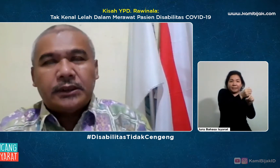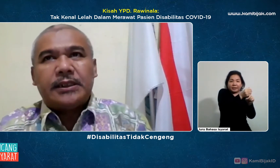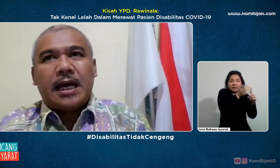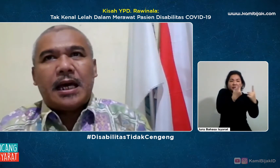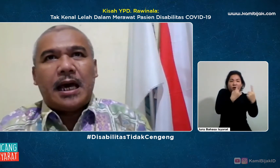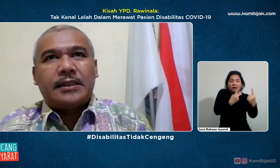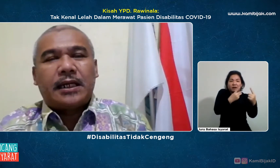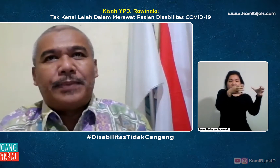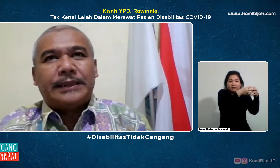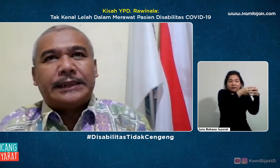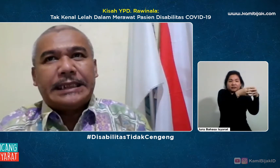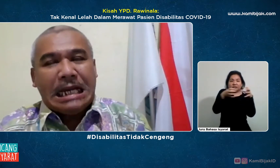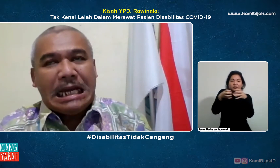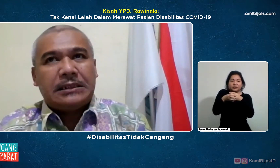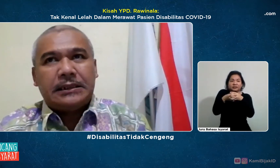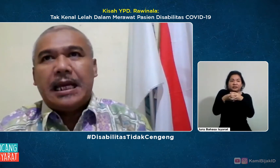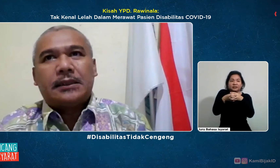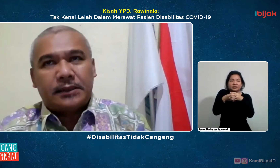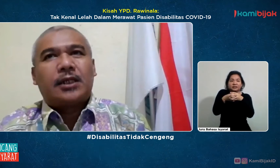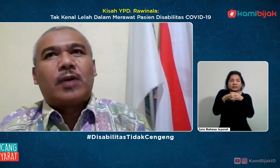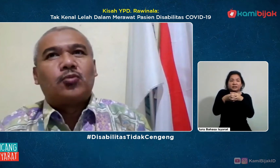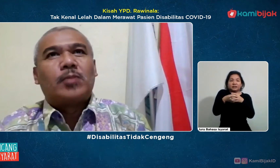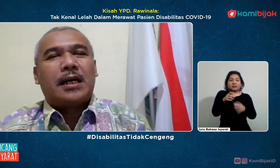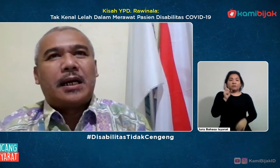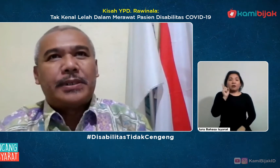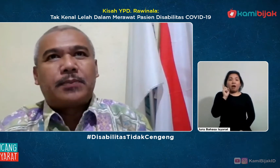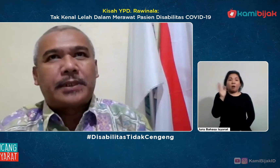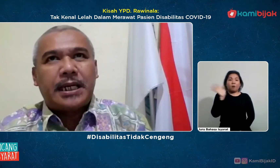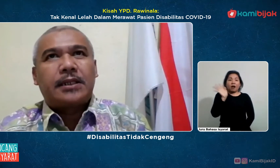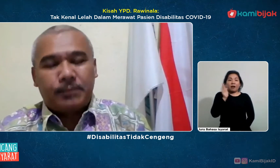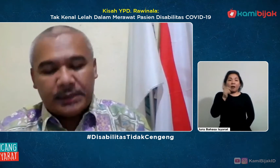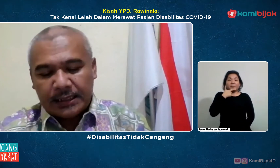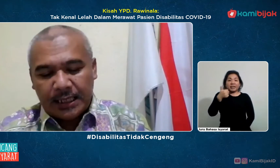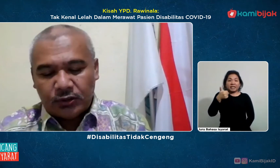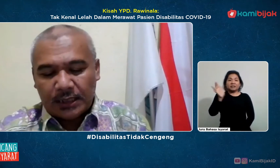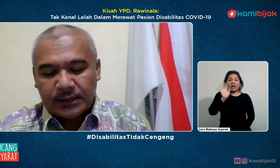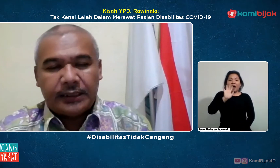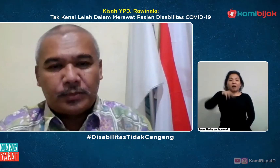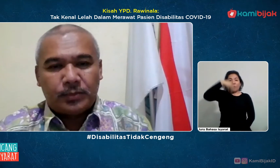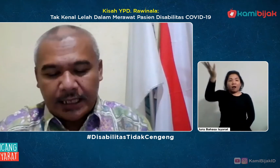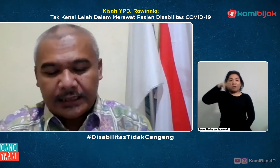Kalau tidak ada kepentingan yang tidak keluar rumah benar-benar menjaga isolasi diri itu